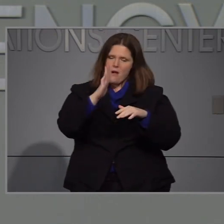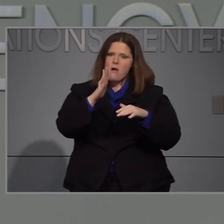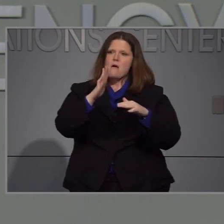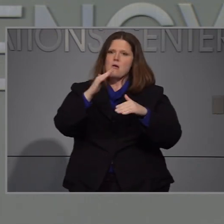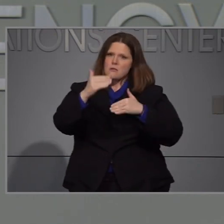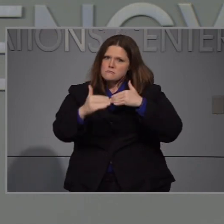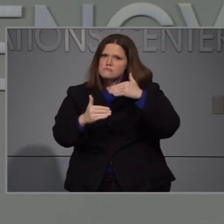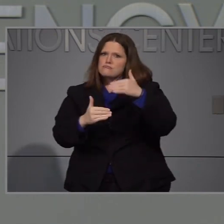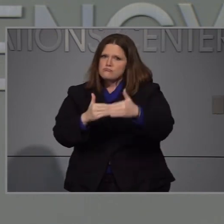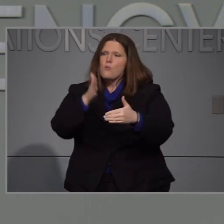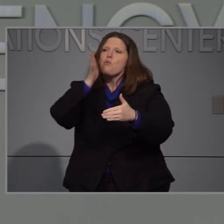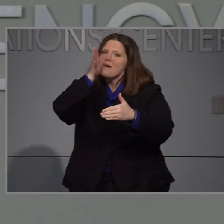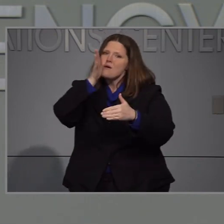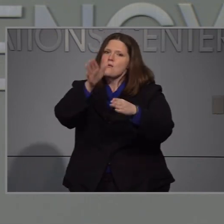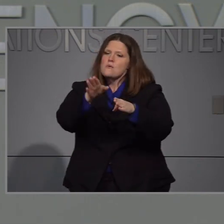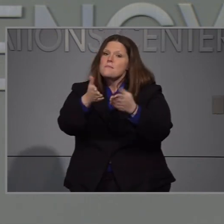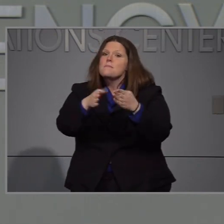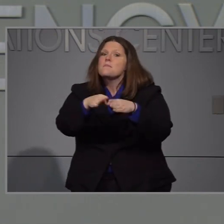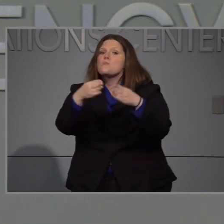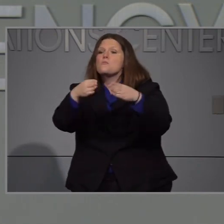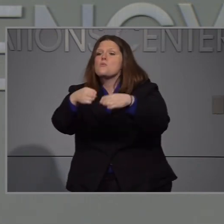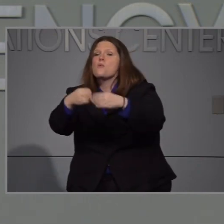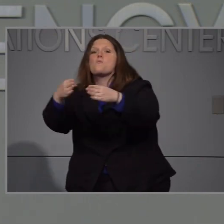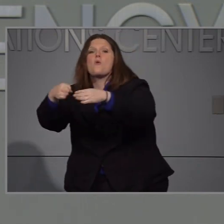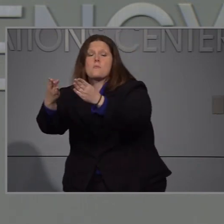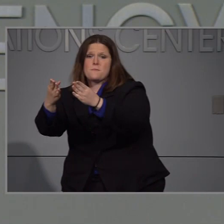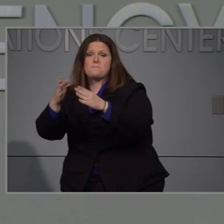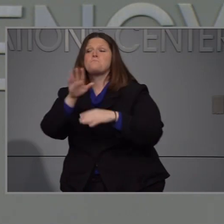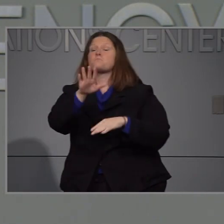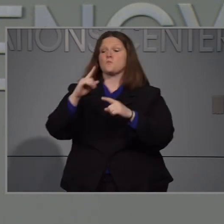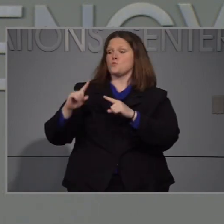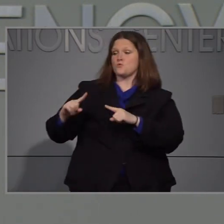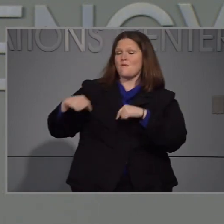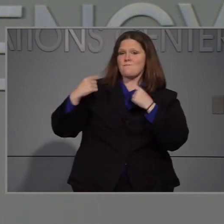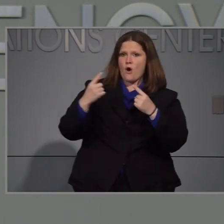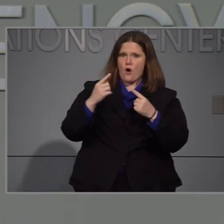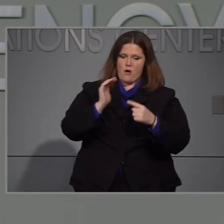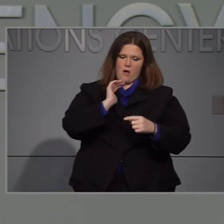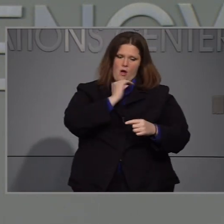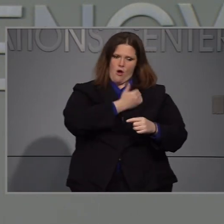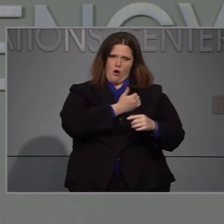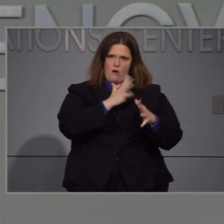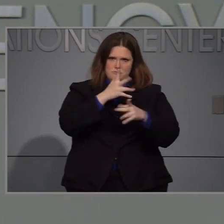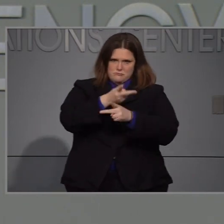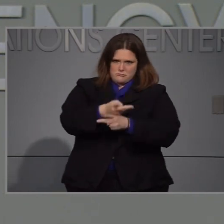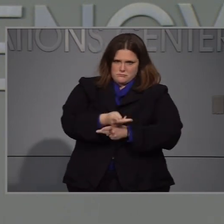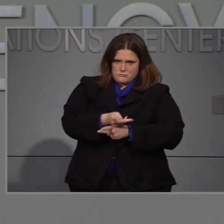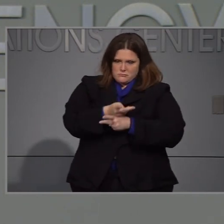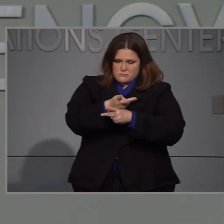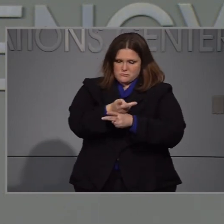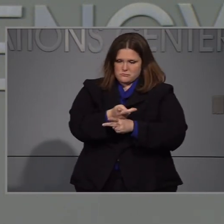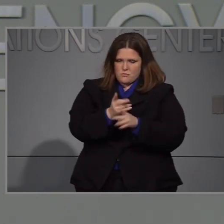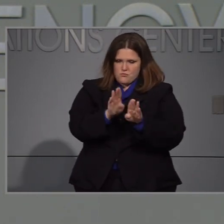continuamos avanzando para relajar restricciones lo que estamos viendo que en poco y